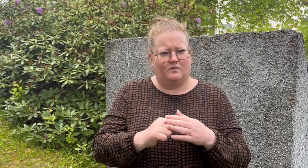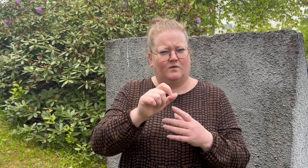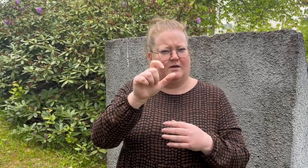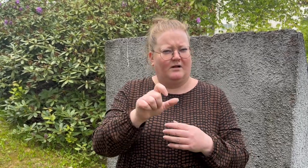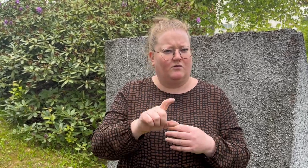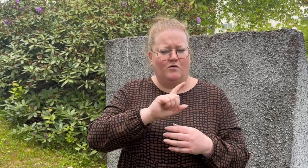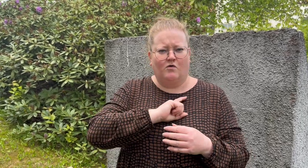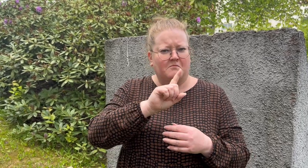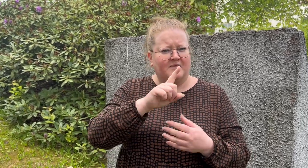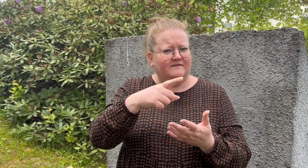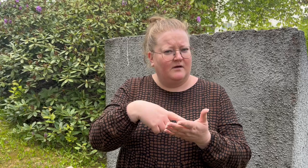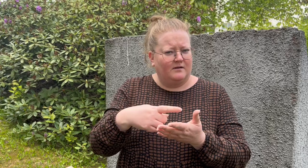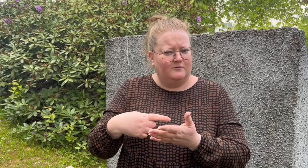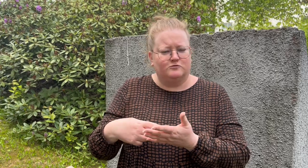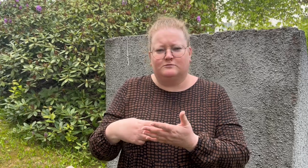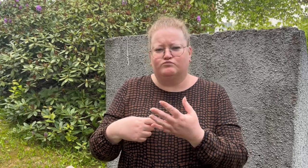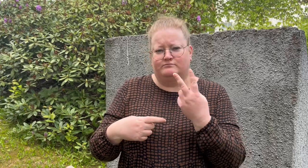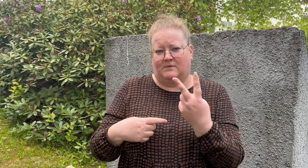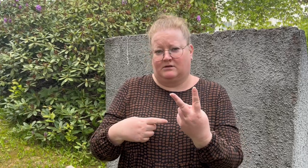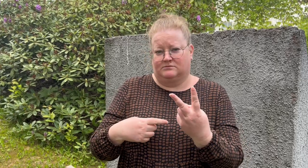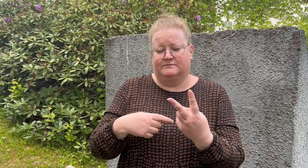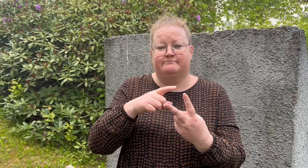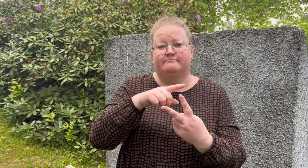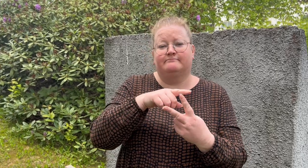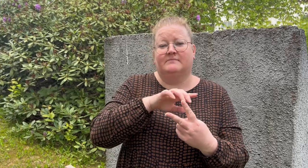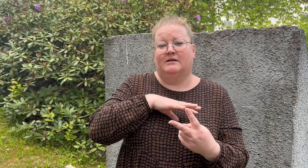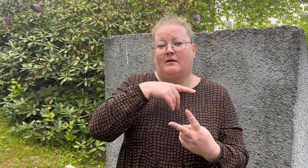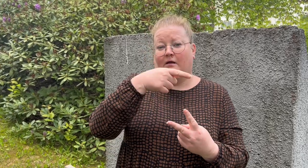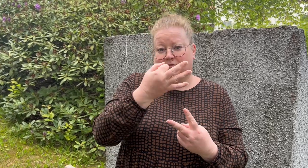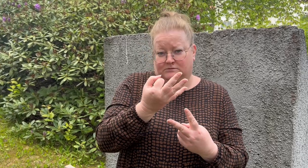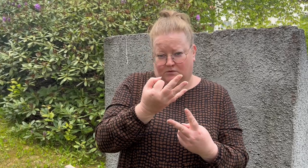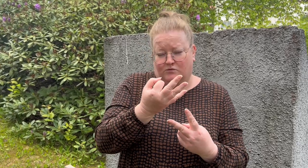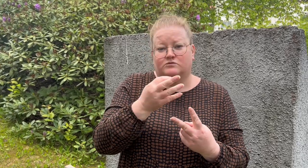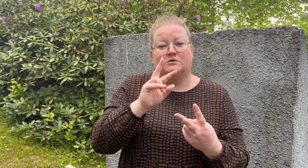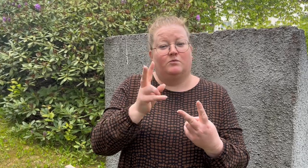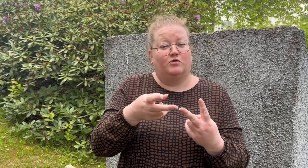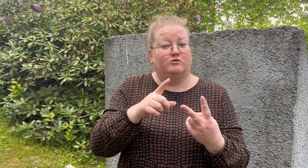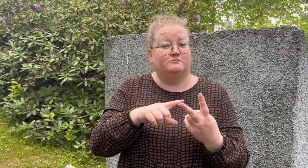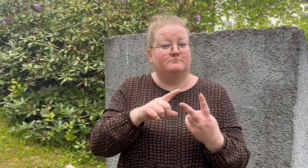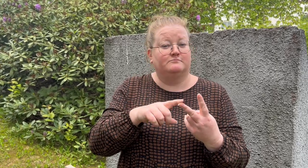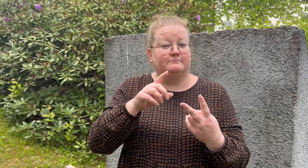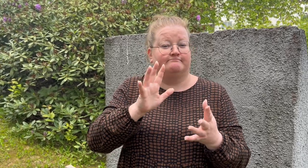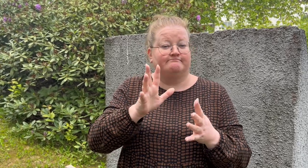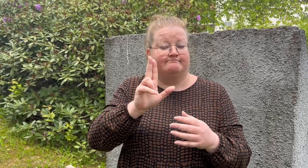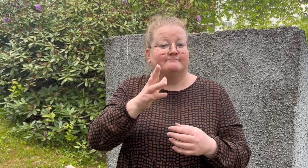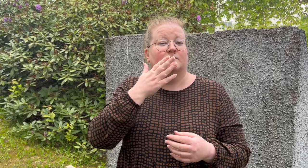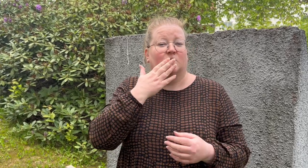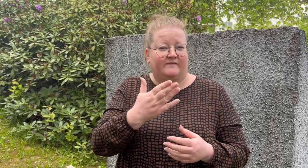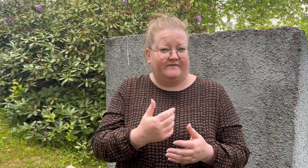Koulutukseen pääsyn vaatimuksena on 18 vuoden ikää - sekä sujuva viittomakielen taito.